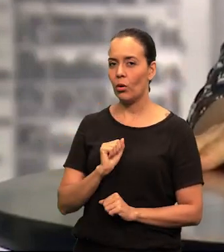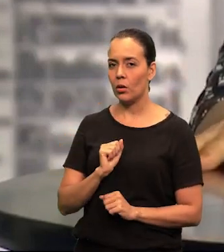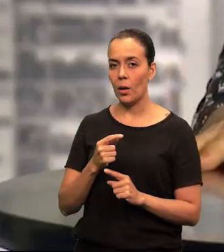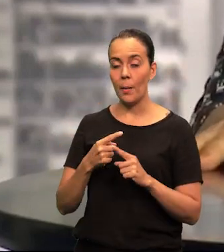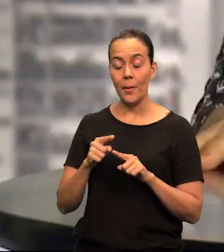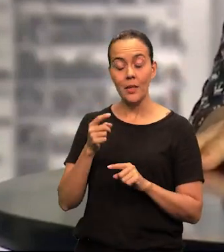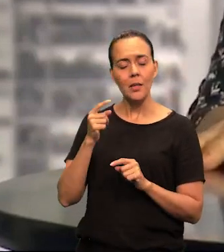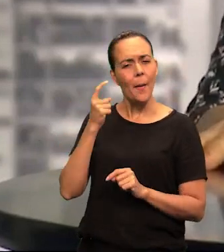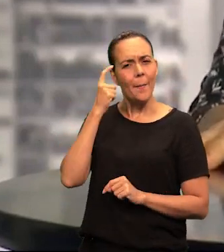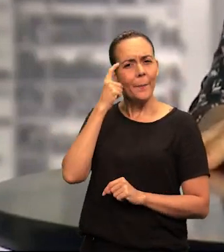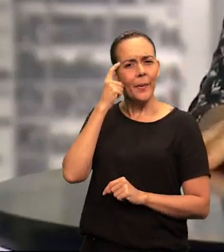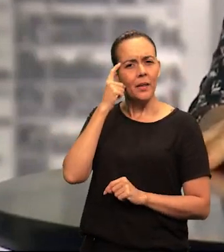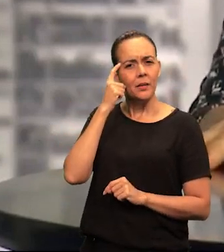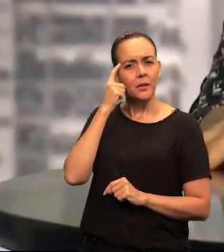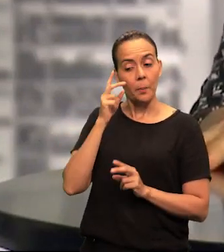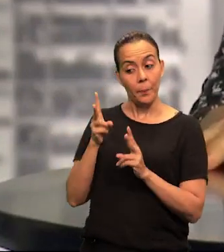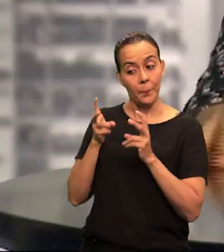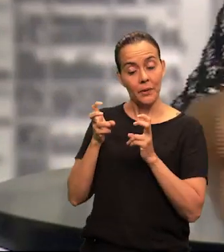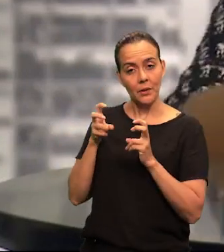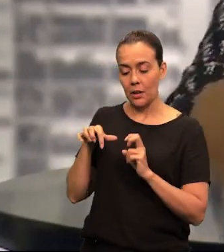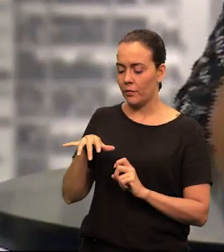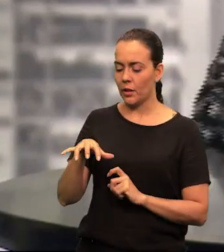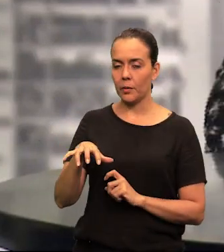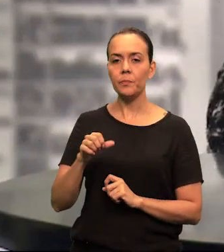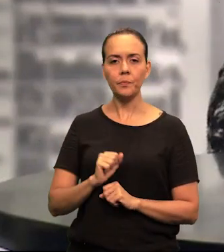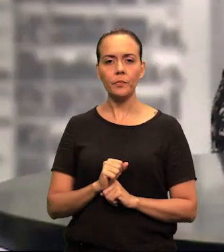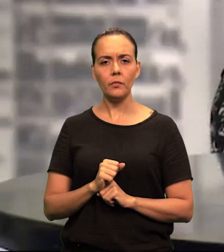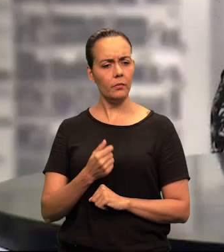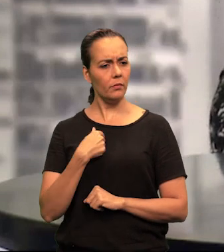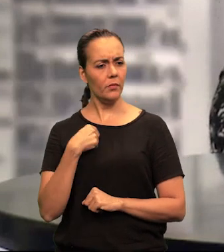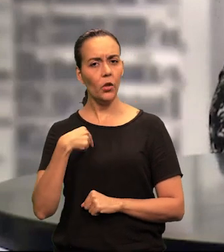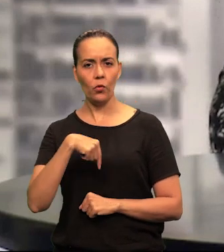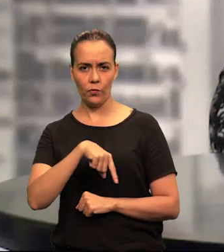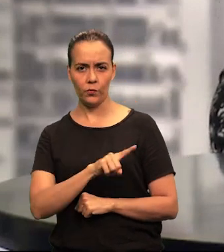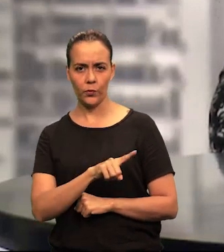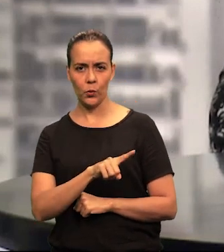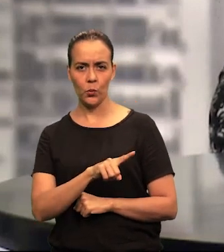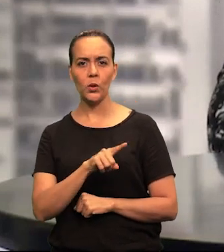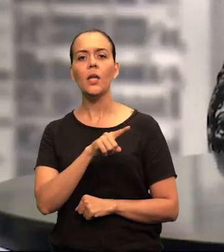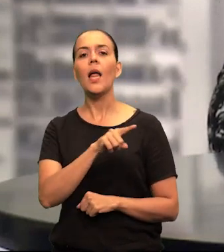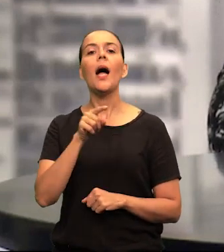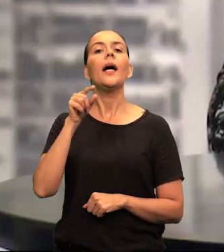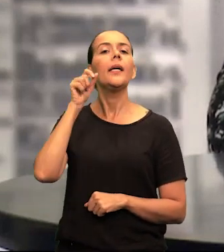Mas olha o nosso olhar para a aranha. Aí eu fui no Itaú Cultural, numa exposição dos indígenas,